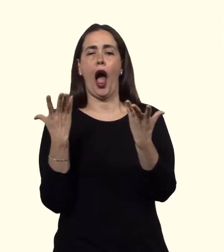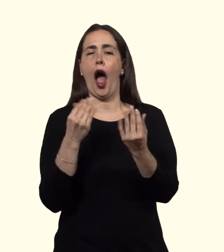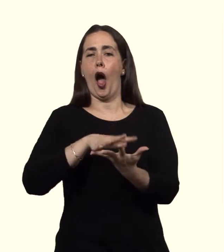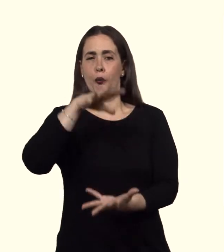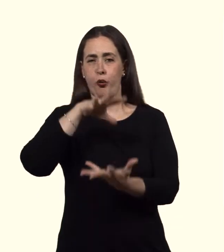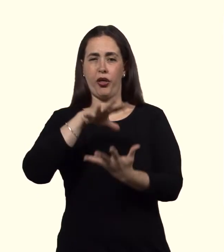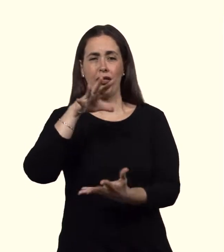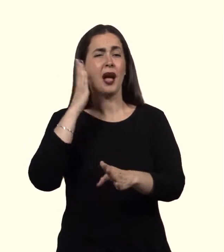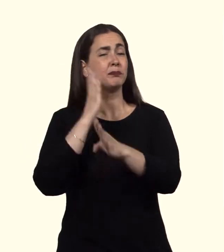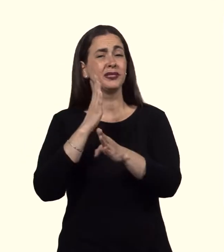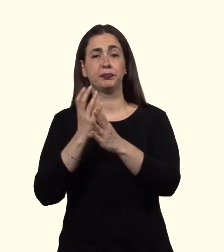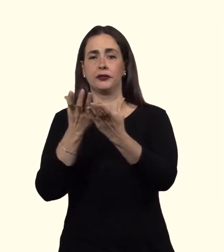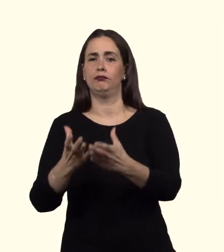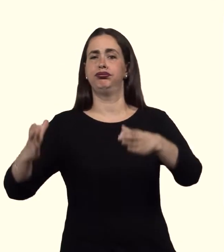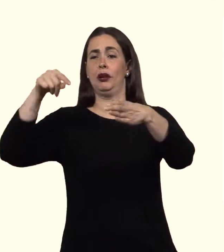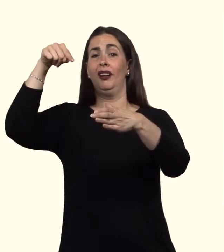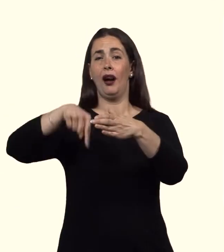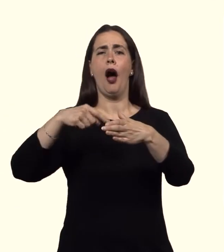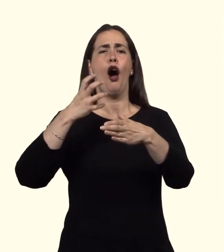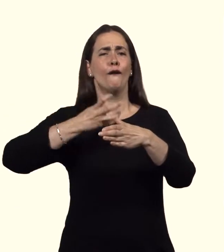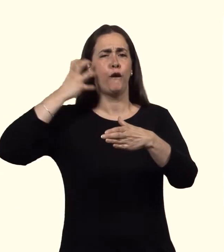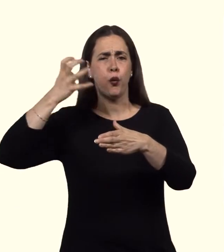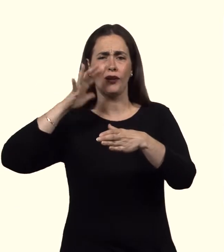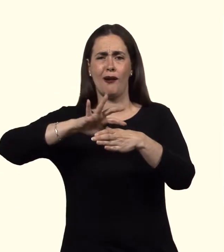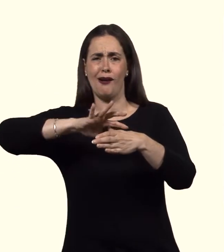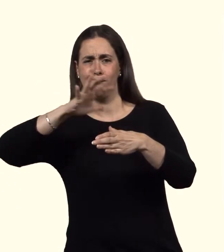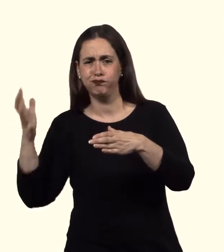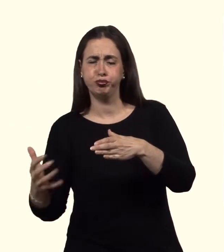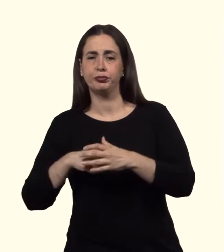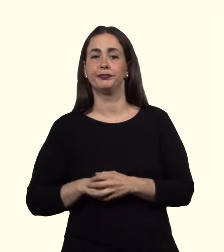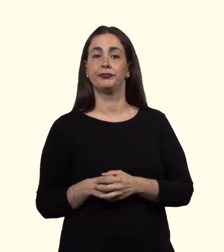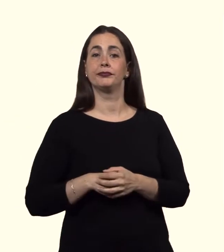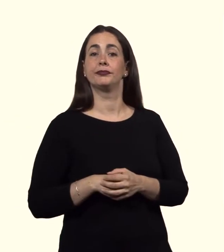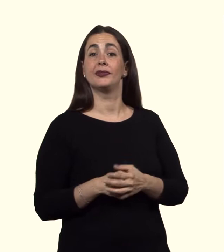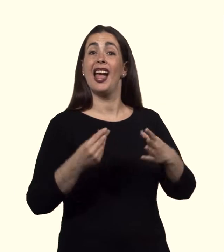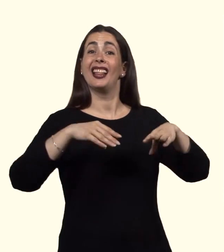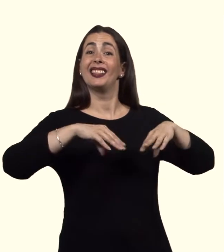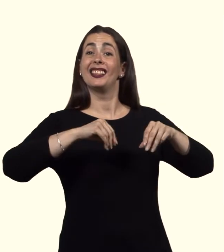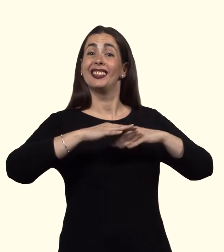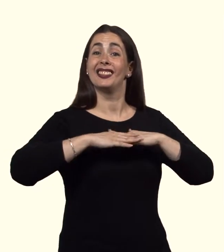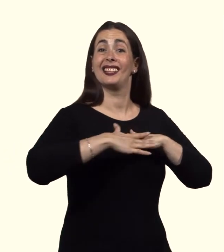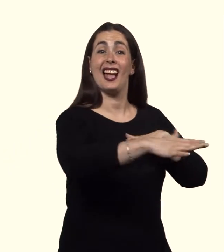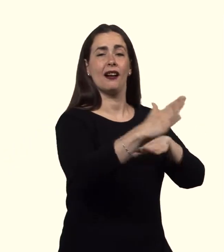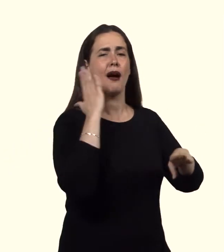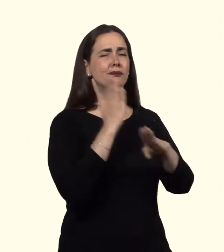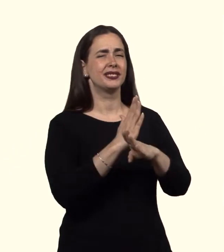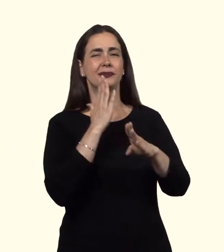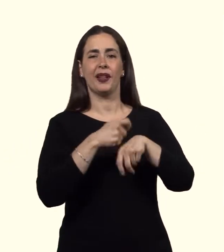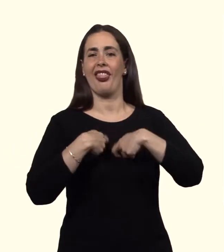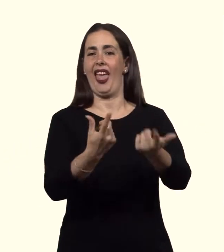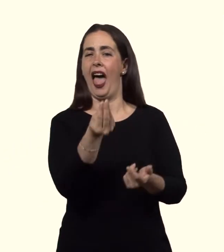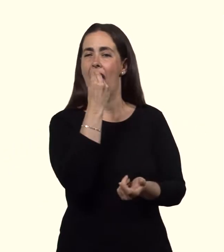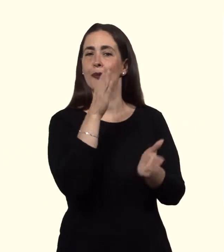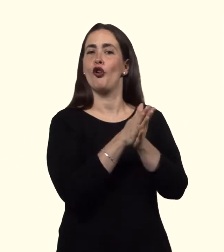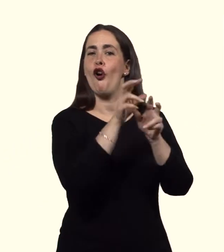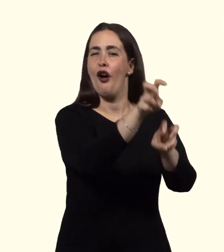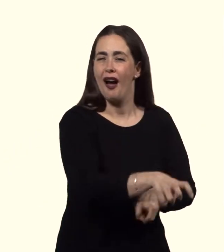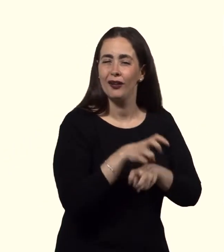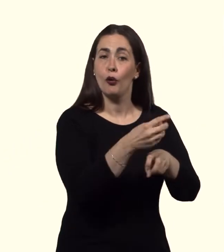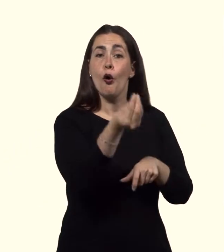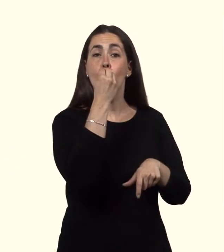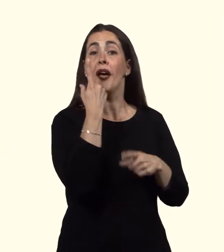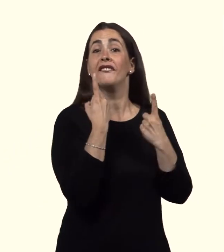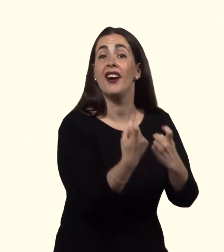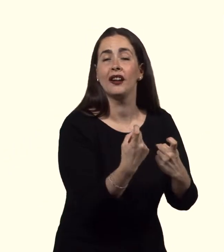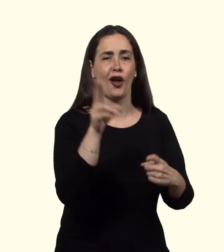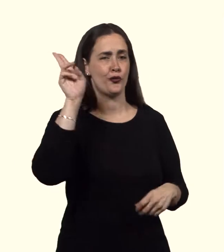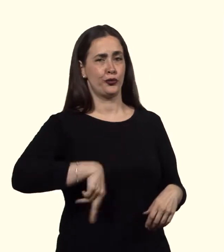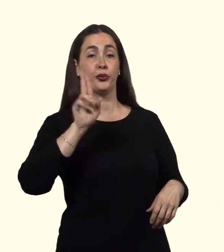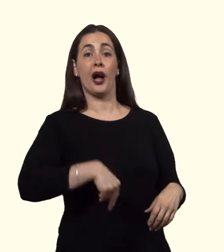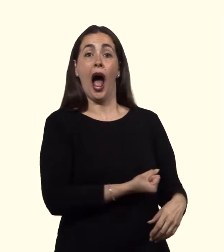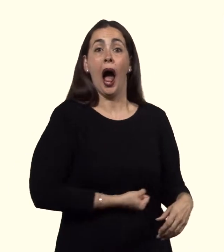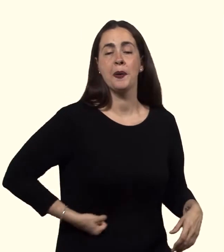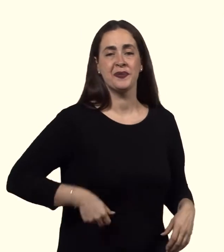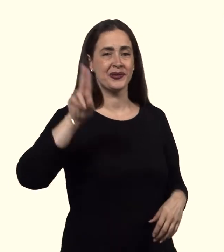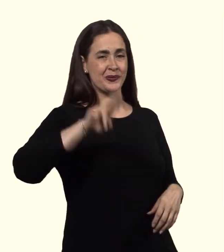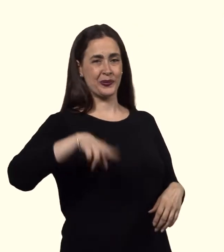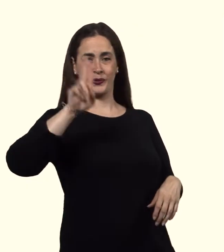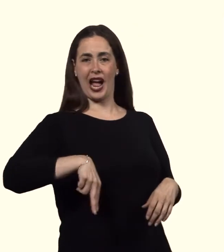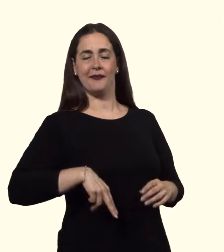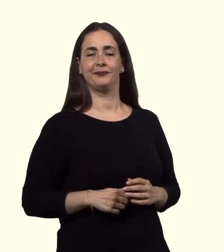La terra sempre proveirà d’aliments amb l’agricultura. Mai faltarà menjar, mai hi haurà gana.